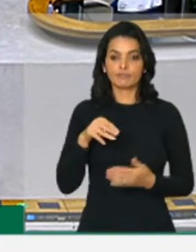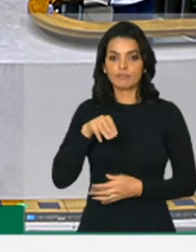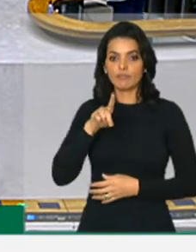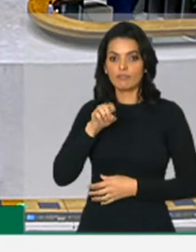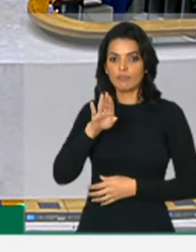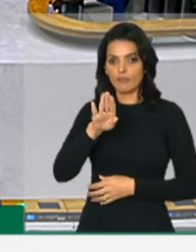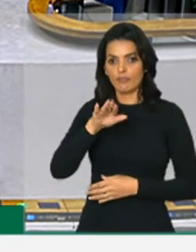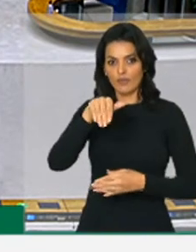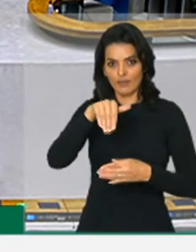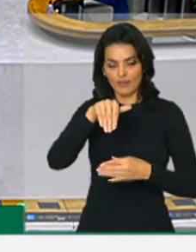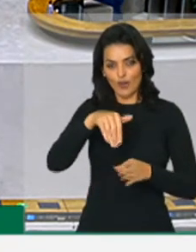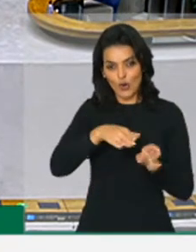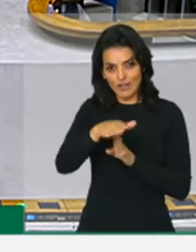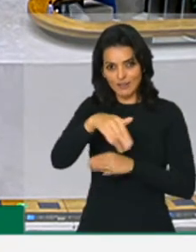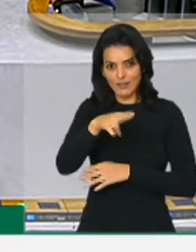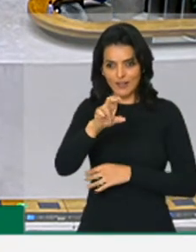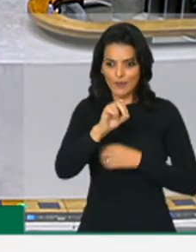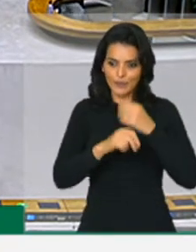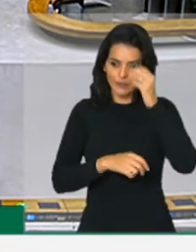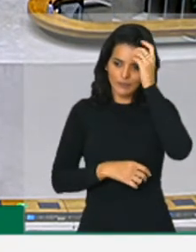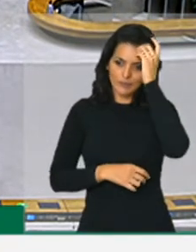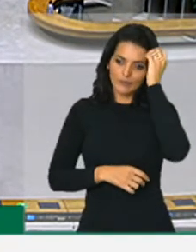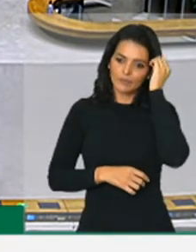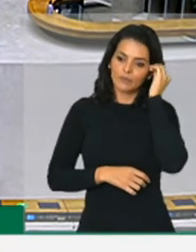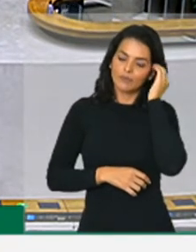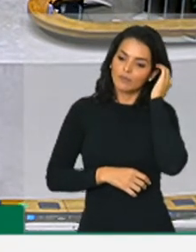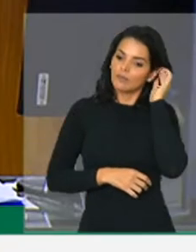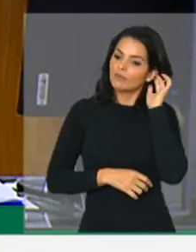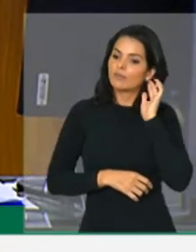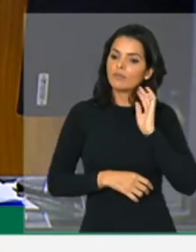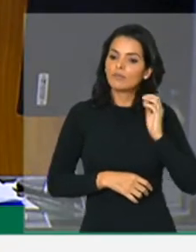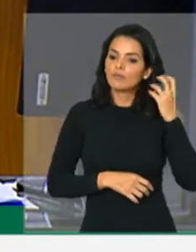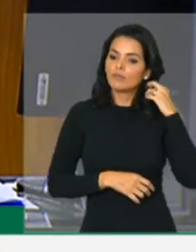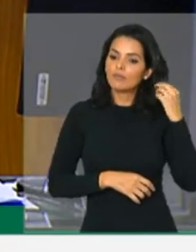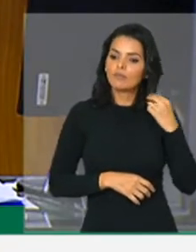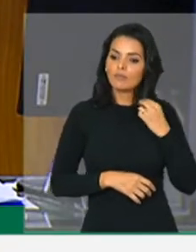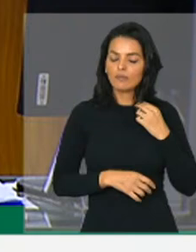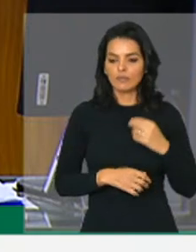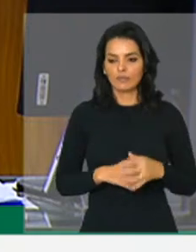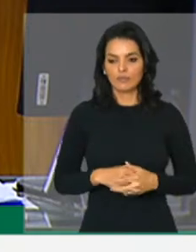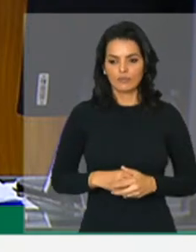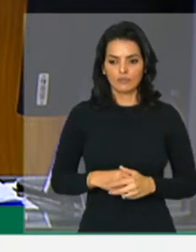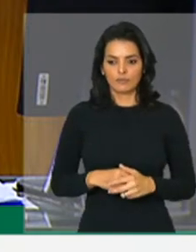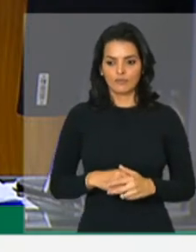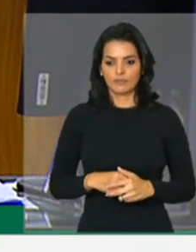[PRESIDENTE]: PTB? PODEMOS. [DEPUTADO]: PODEMOS ORIENTA NÃO, SENHOR PRESIDENTE. -- [PRESIDENTE]: PSOL?